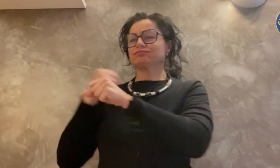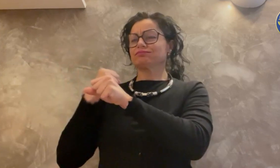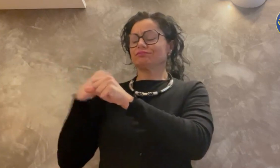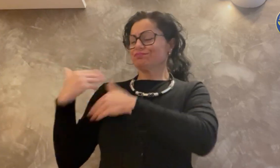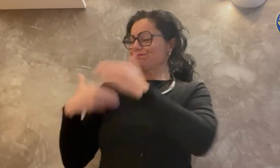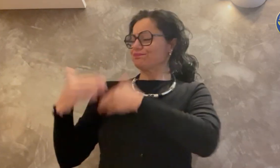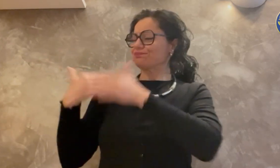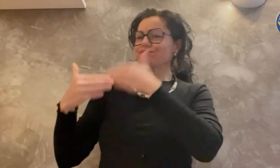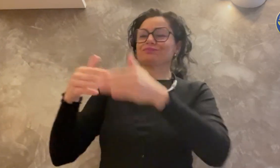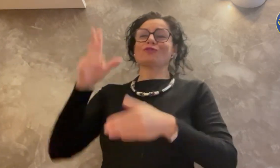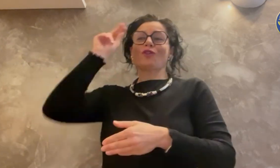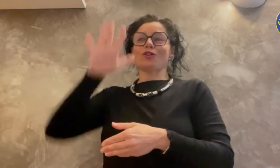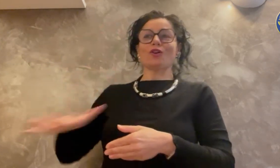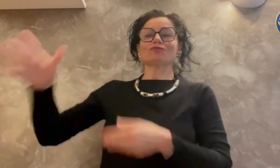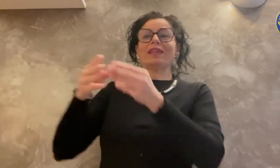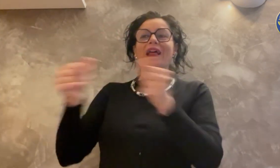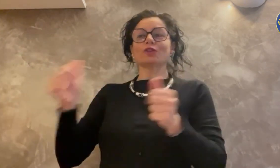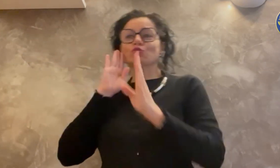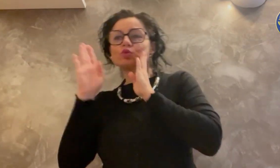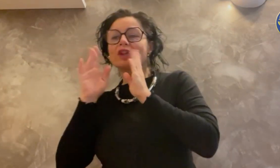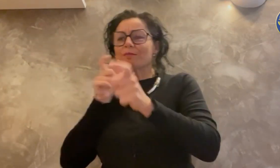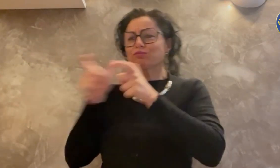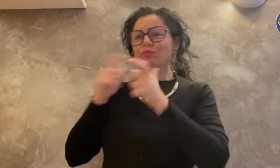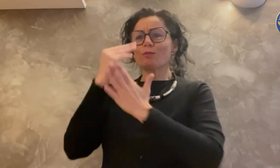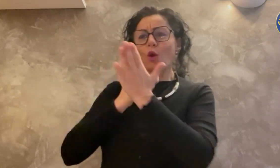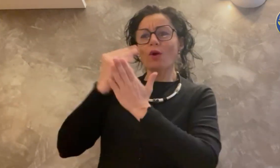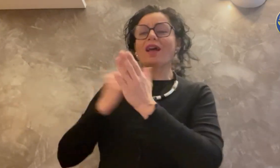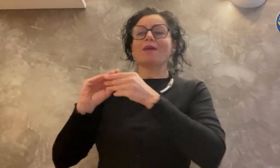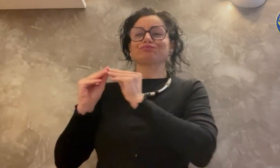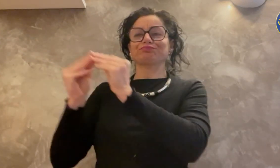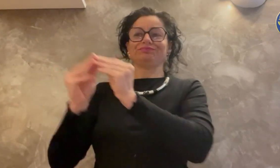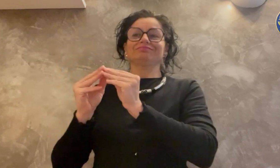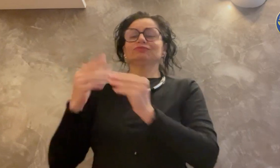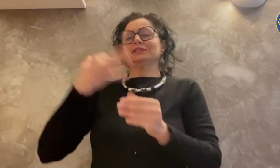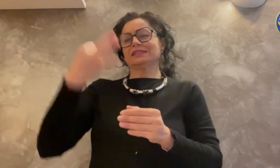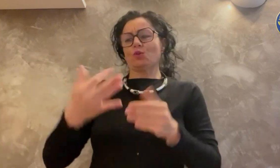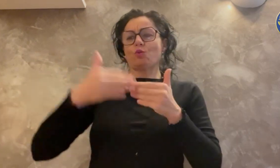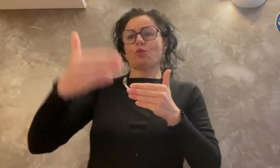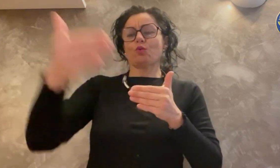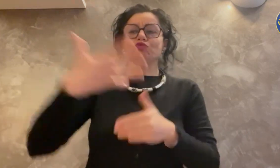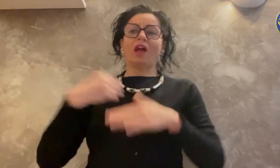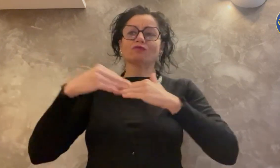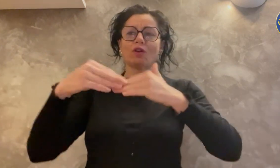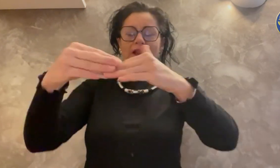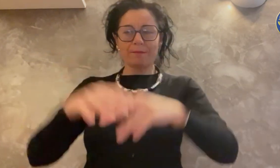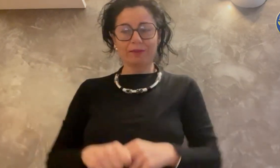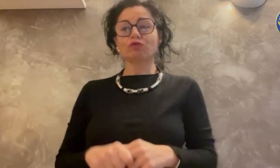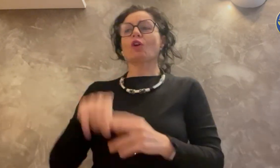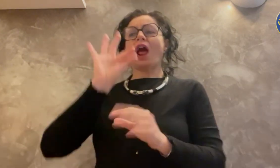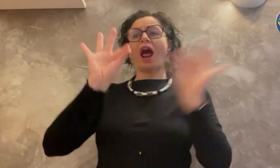che conoscono bene il territorio; grazie a questa proficua collaborazione siamo arrivati alla stesura del programma, che è comunque caso in costante aggiornamento.